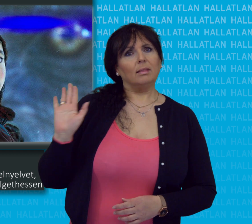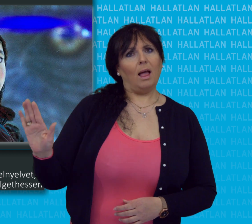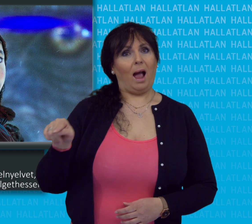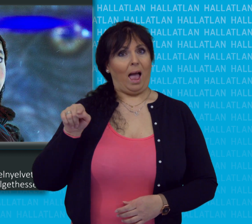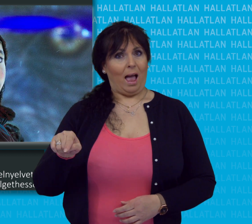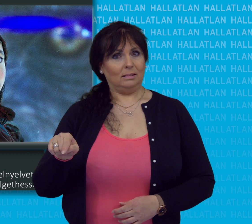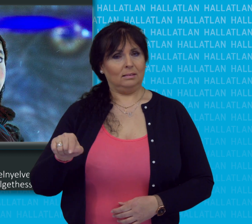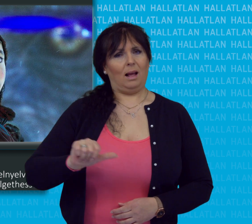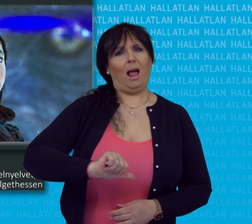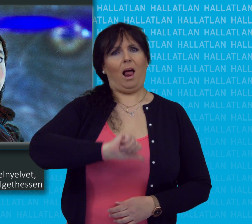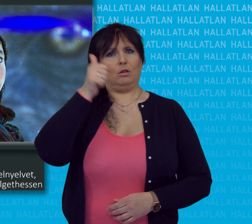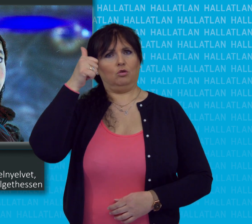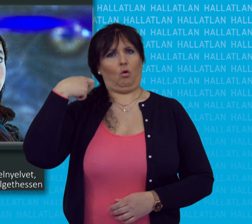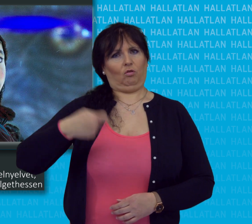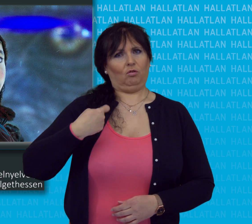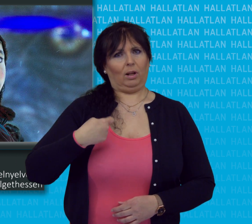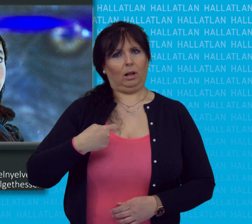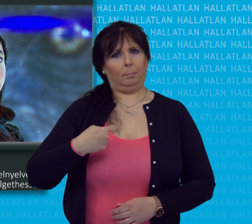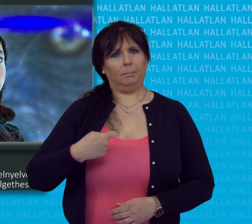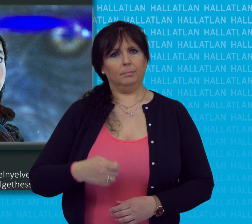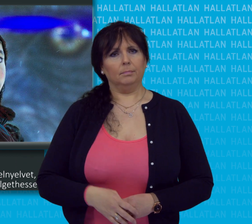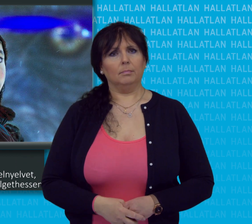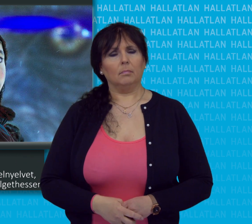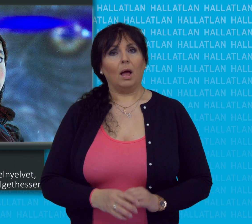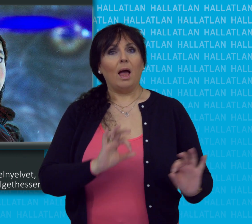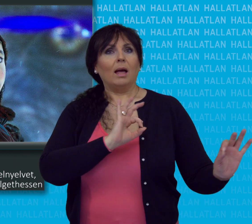Ez az ő első filmje.